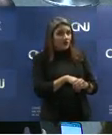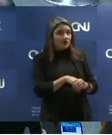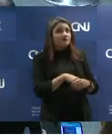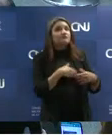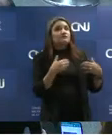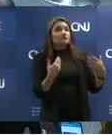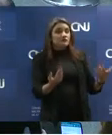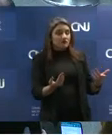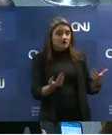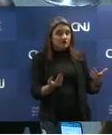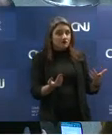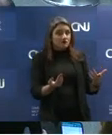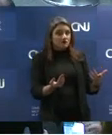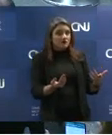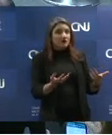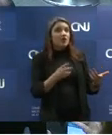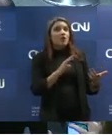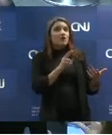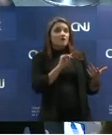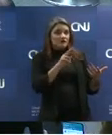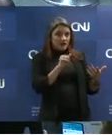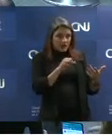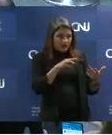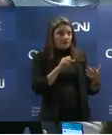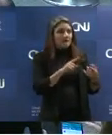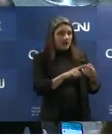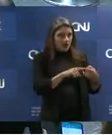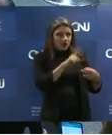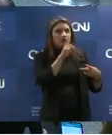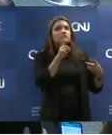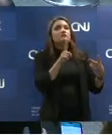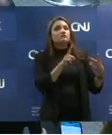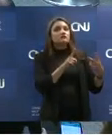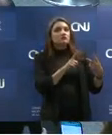Vieira de Mello. Na Ordem eu adiantei meu voto.